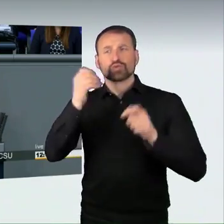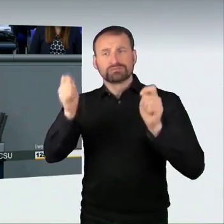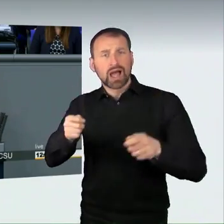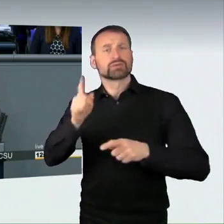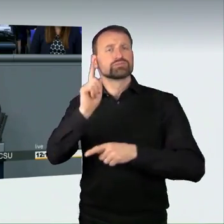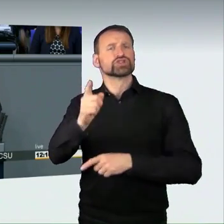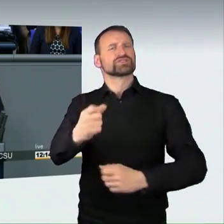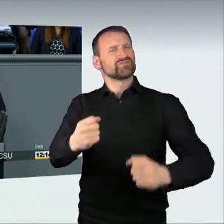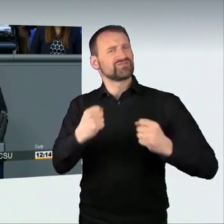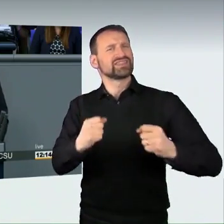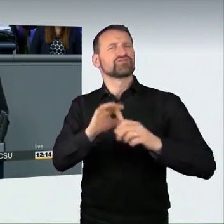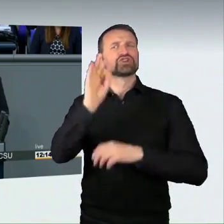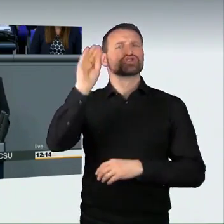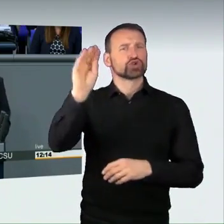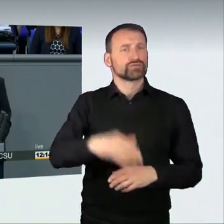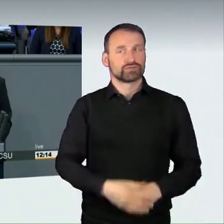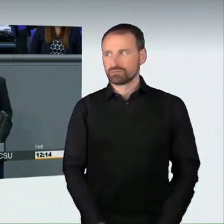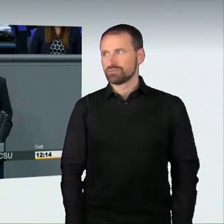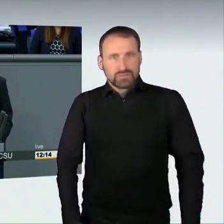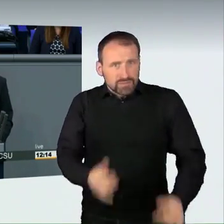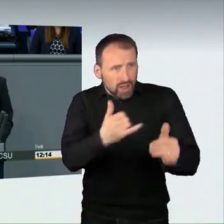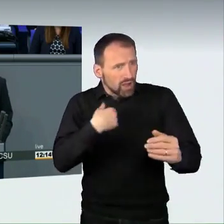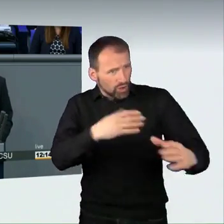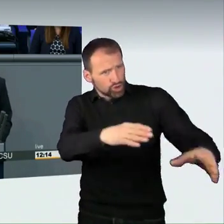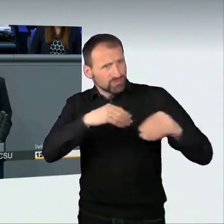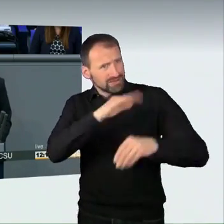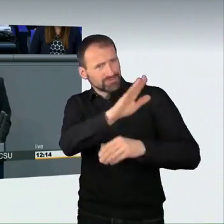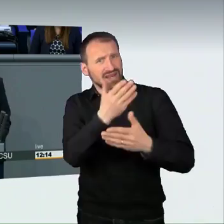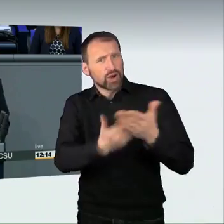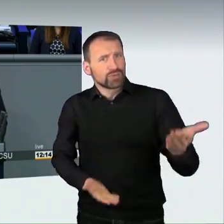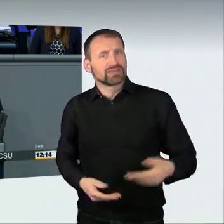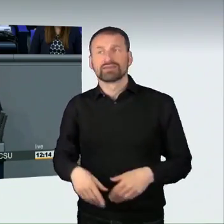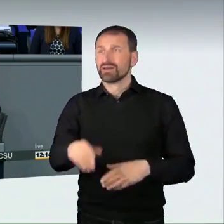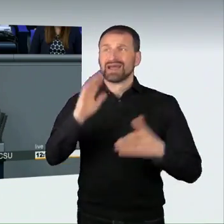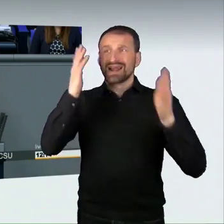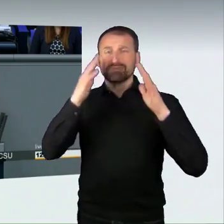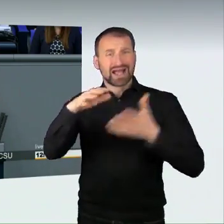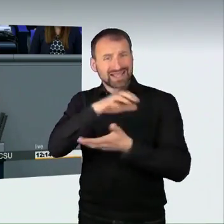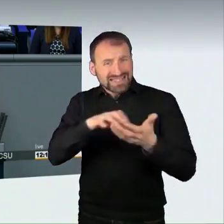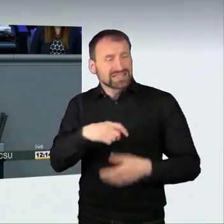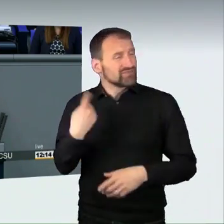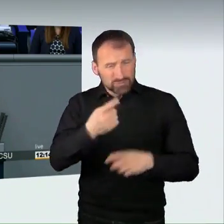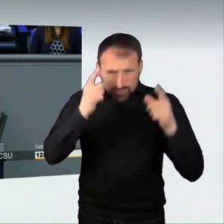... Angesichts der Klimakrise ist es dringend notwendig, auch im Gebäudebestand deutlich mehr Energie einzusparen.“ Dann geht es weiter: